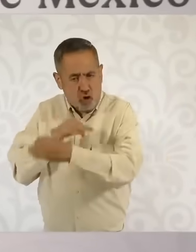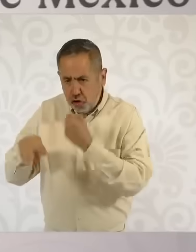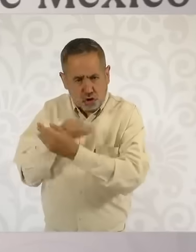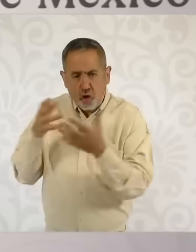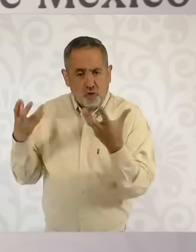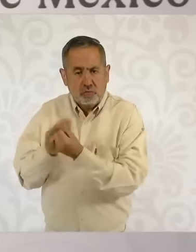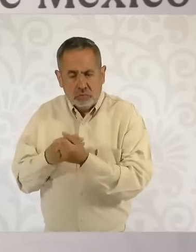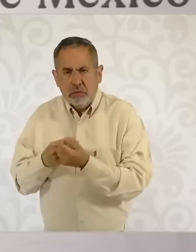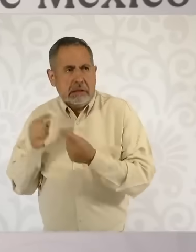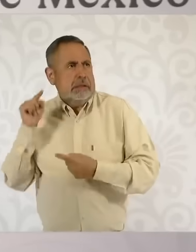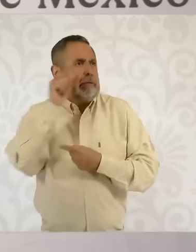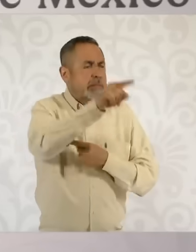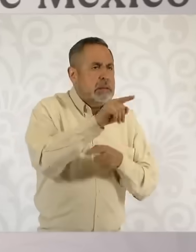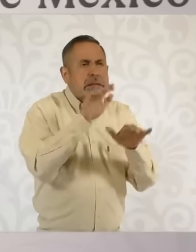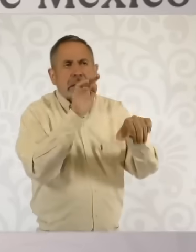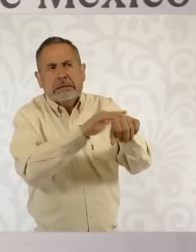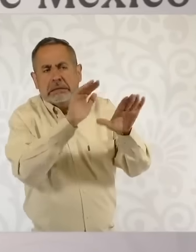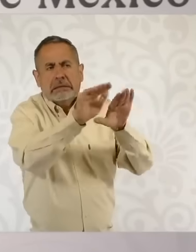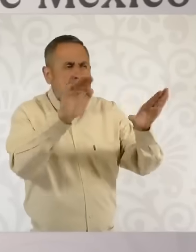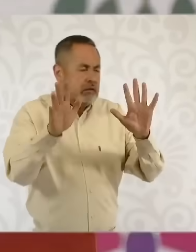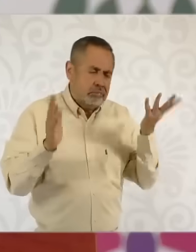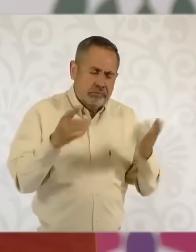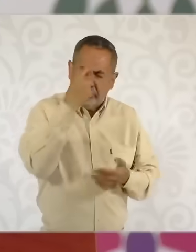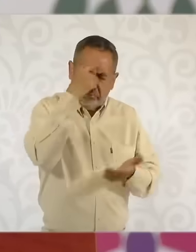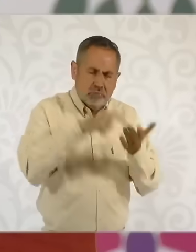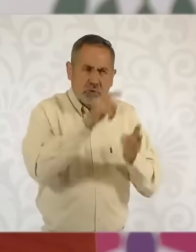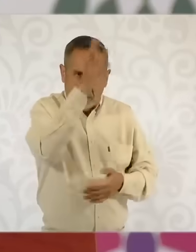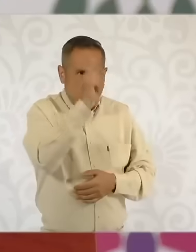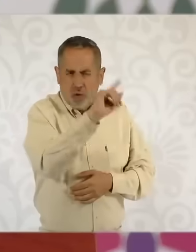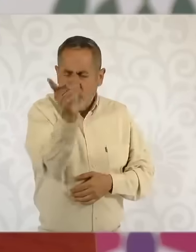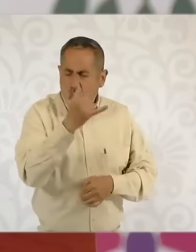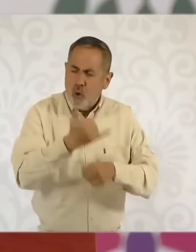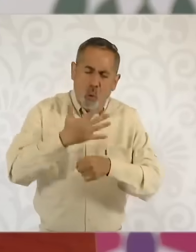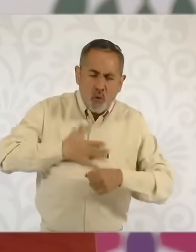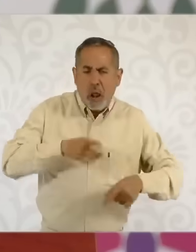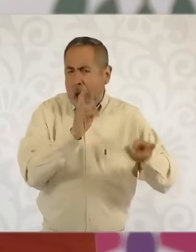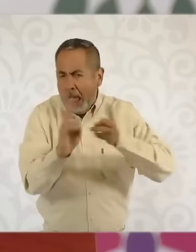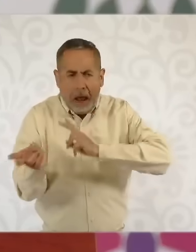saber a los congresistas de Estados Unidos que no estábamos de acuerdo con ello En la conversación